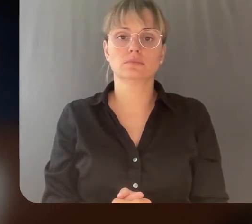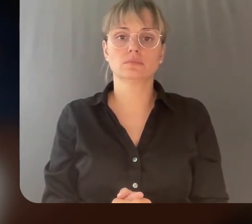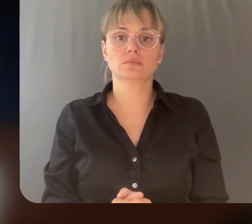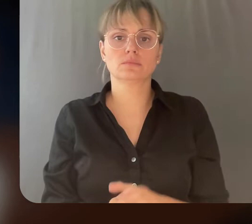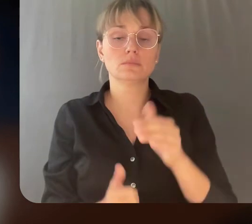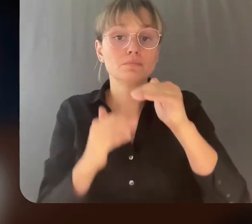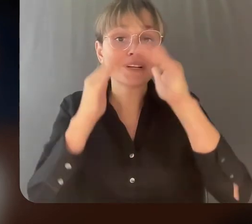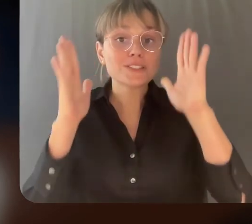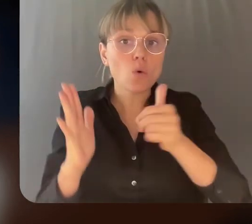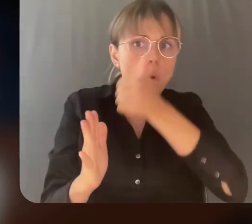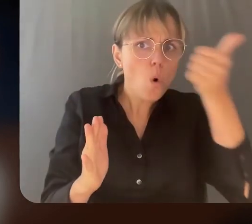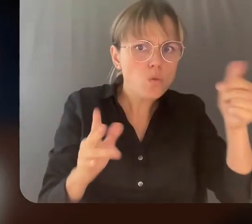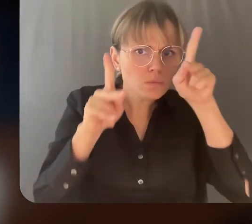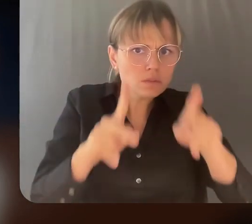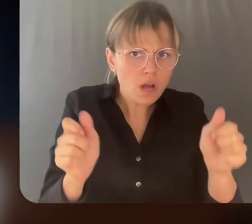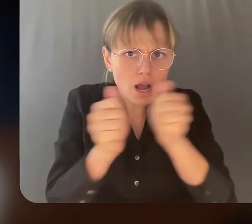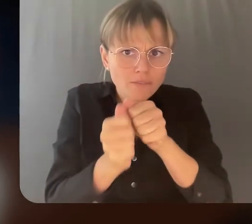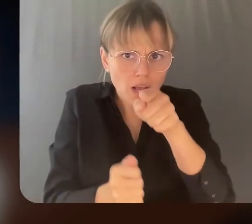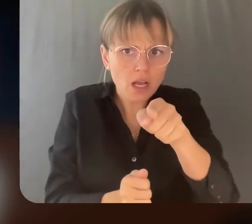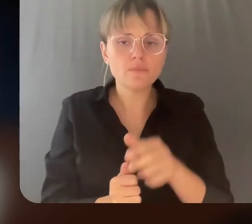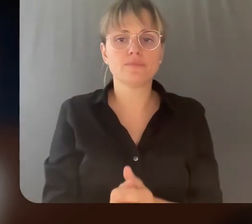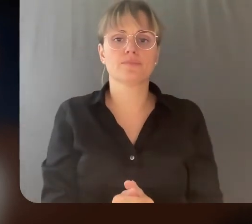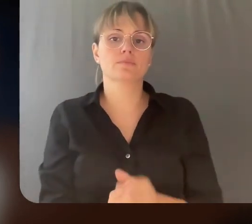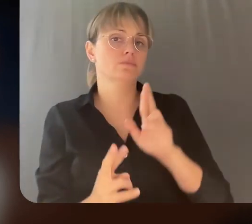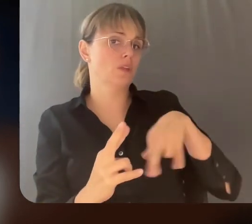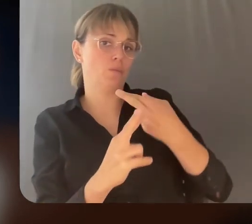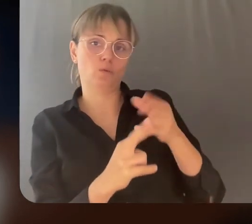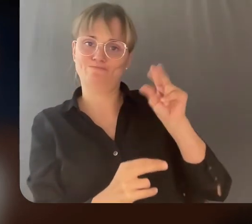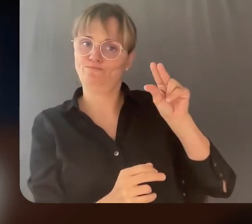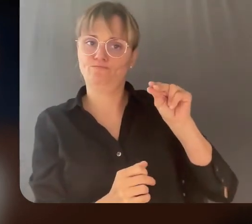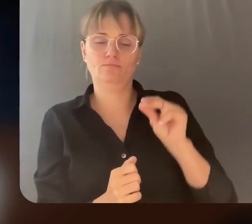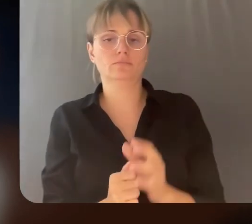Est-ce qu'il y a quelqu'un d'autre à la maison ? Tu réponds : « Non ».